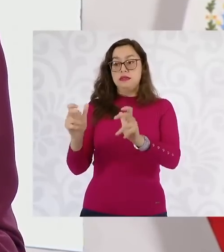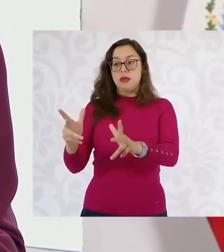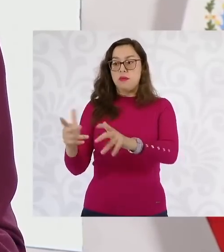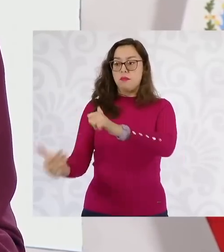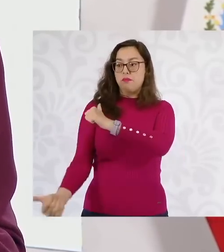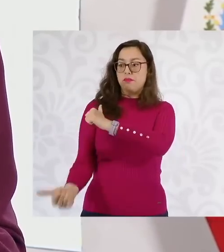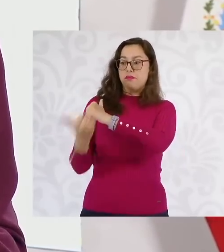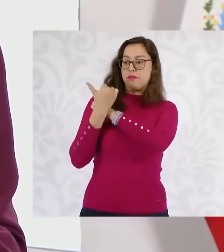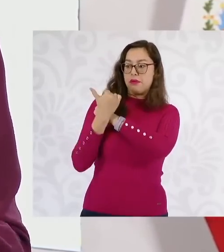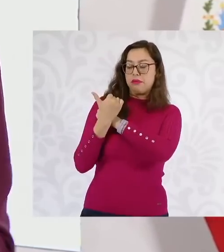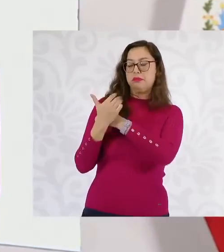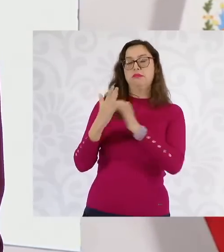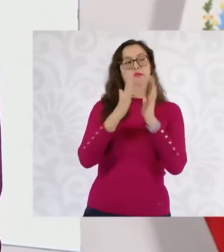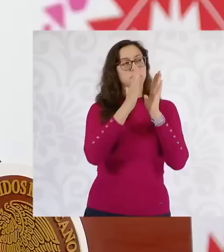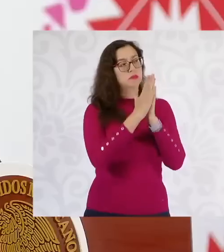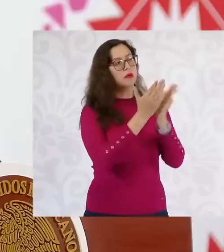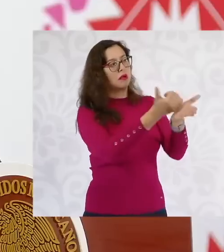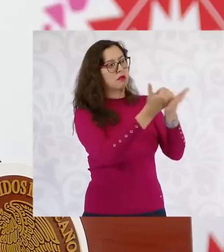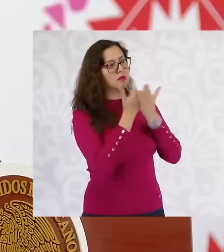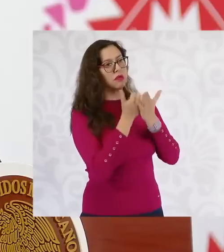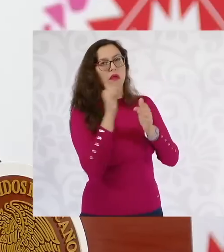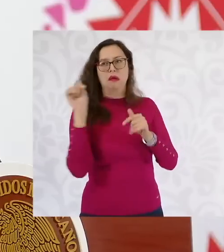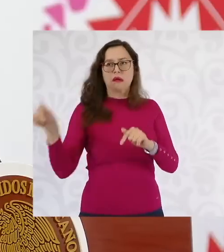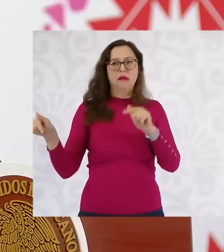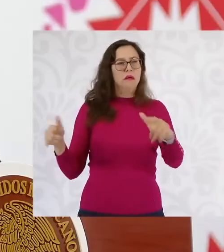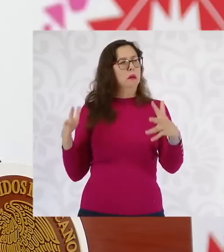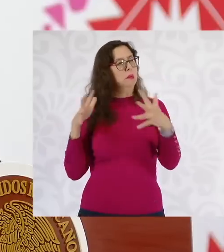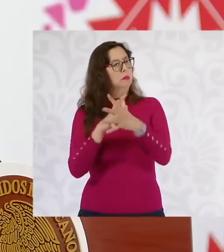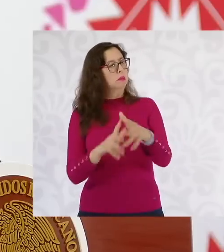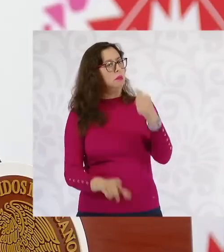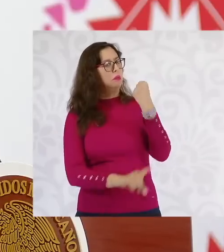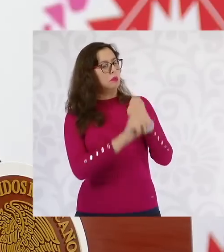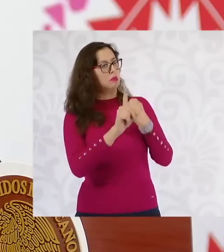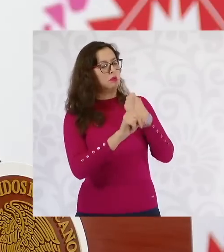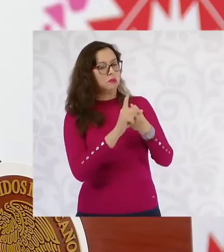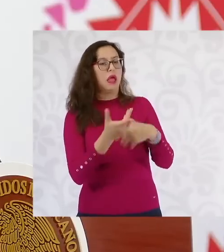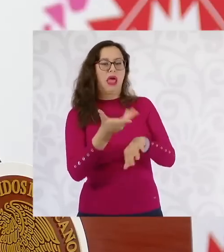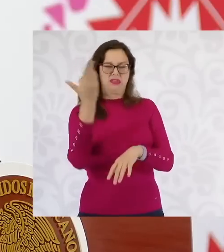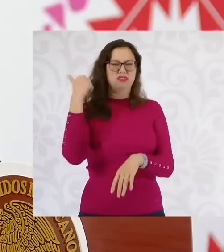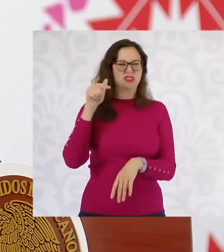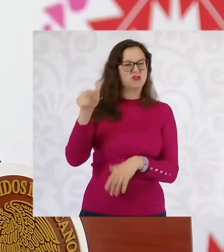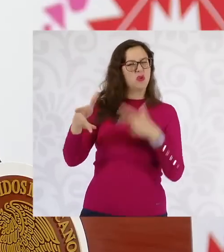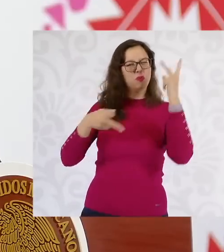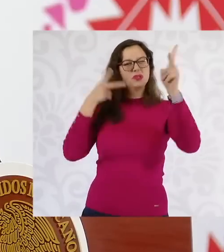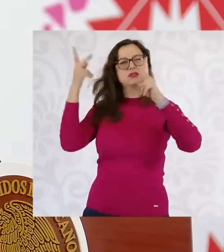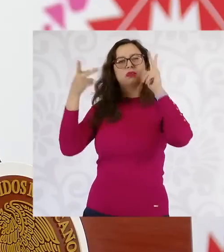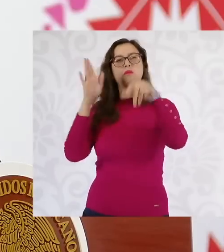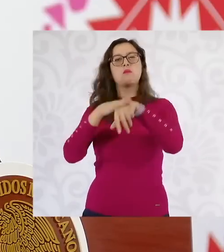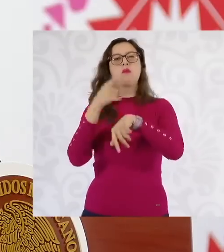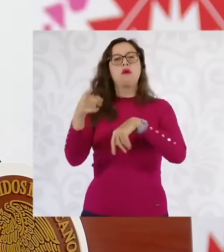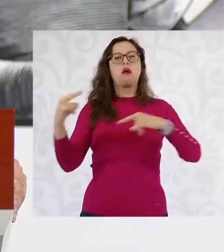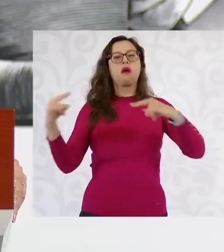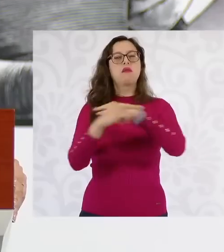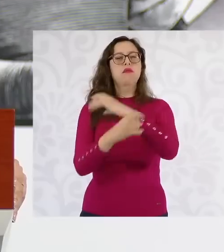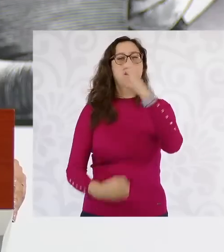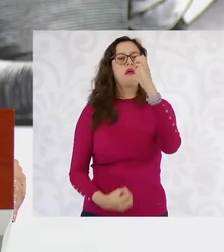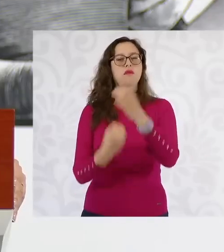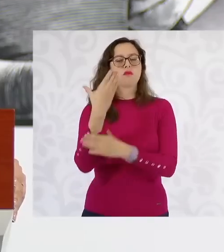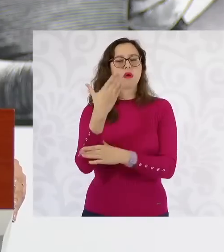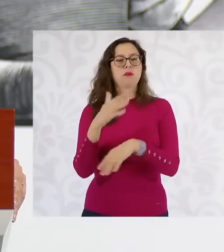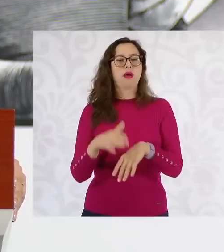carretera bueno la ampliación de la carretera de tla a San Cristóbal de las Casas y hoy mantienen